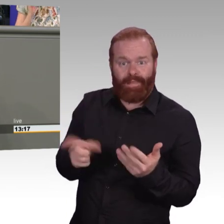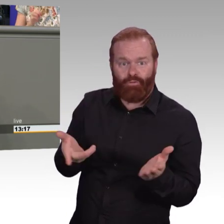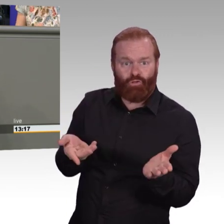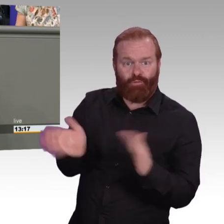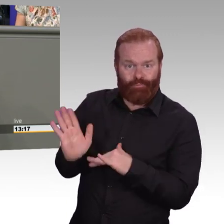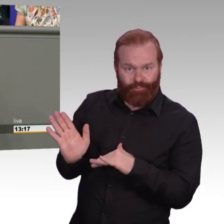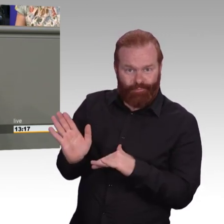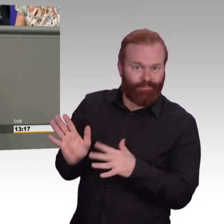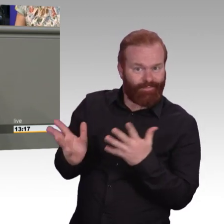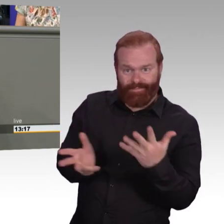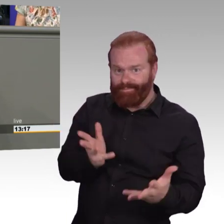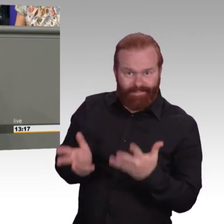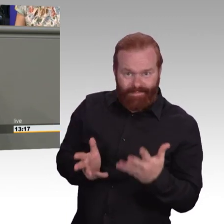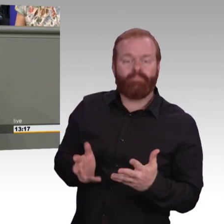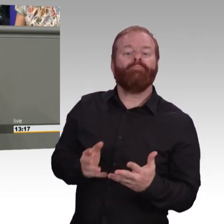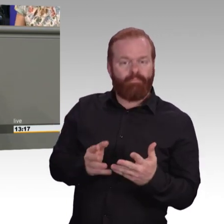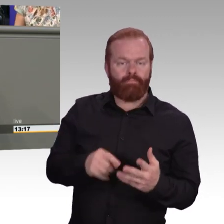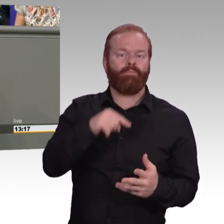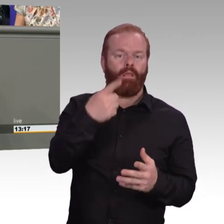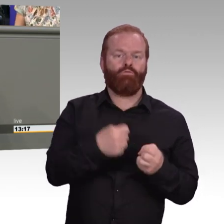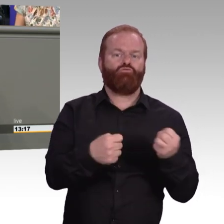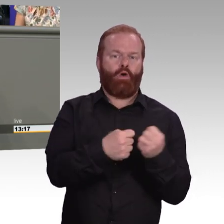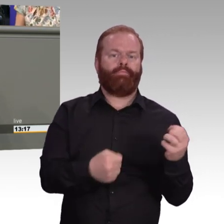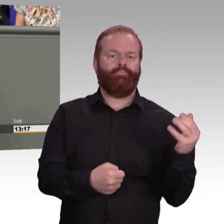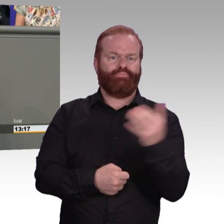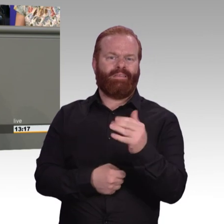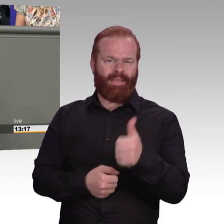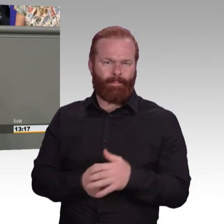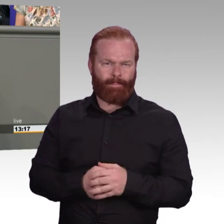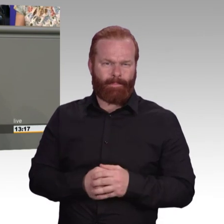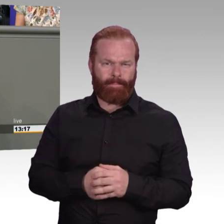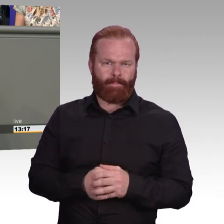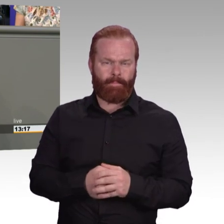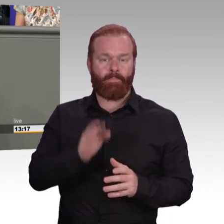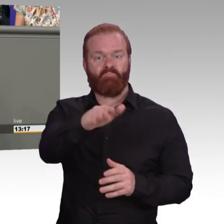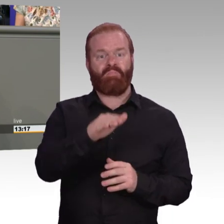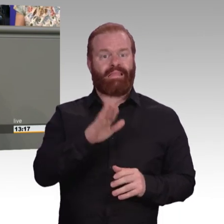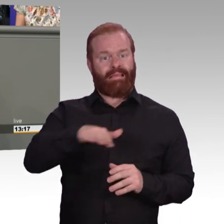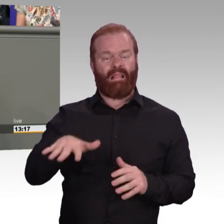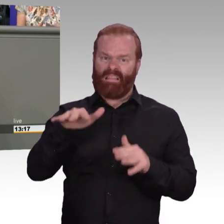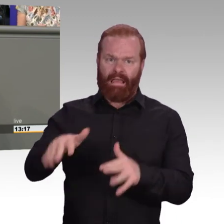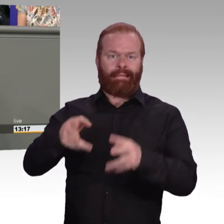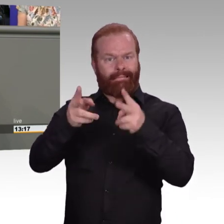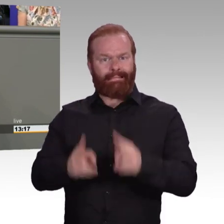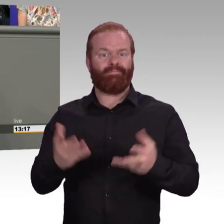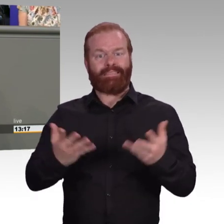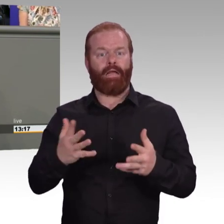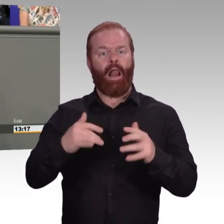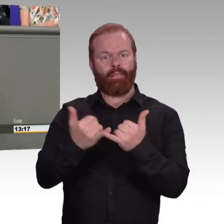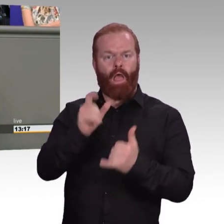Denn es sind gerade die schrecklichen Erfahrungen aus der Nazizeit, in der ein übergriffiger, totalitärer Staat in die Familie hinein regierte,